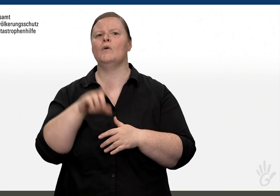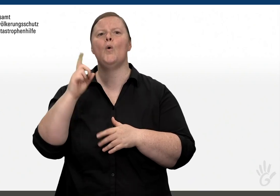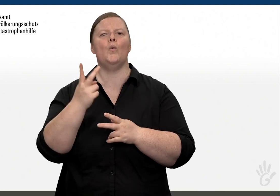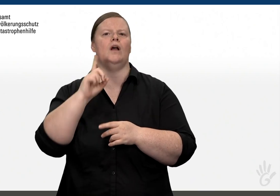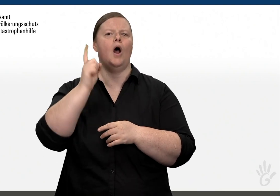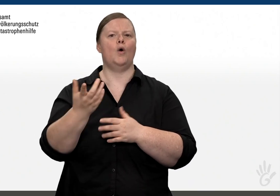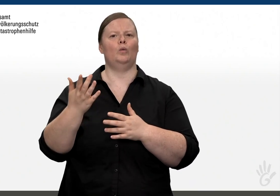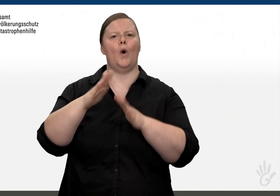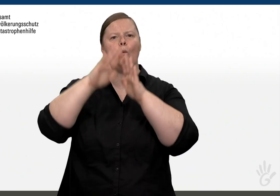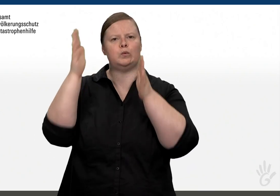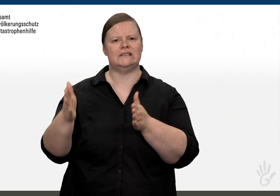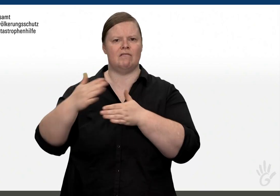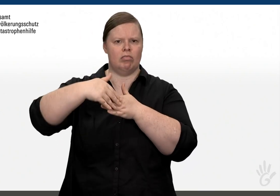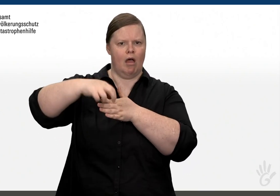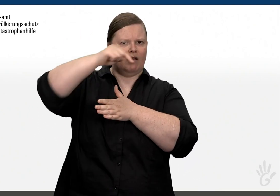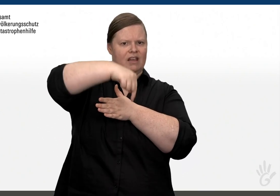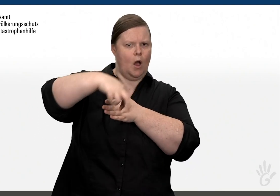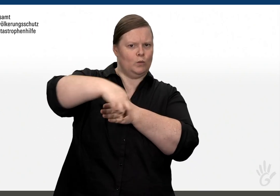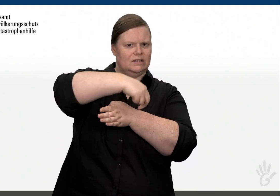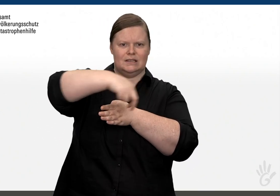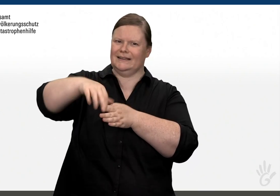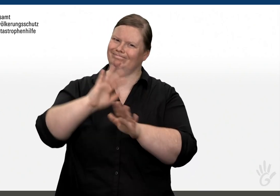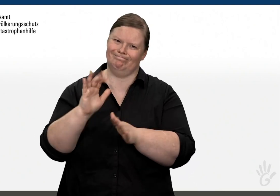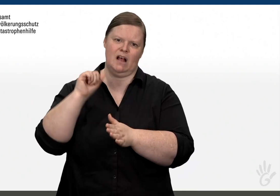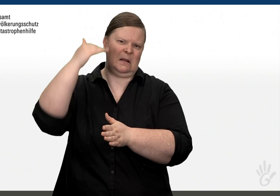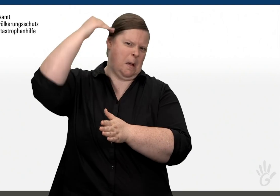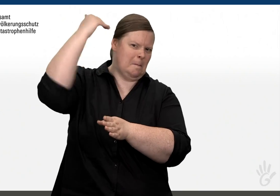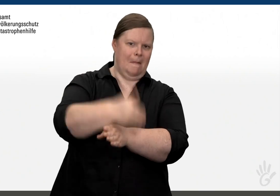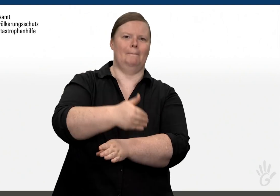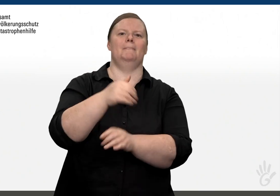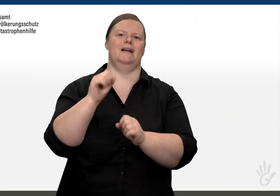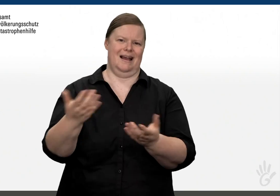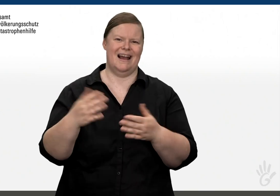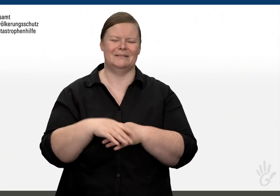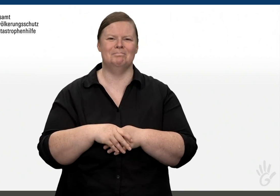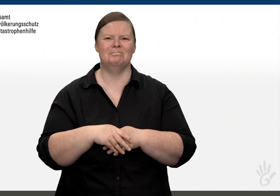oder halten sich in der Nähe von Häusern auf.